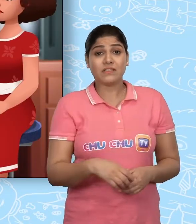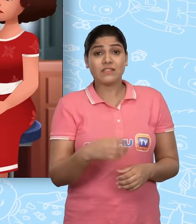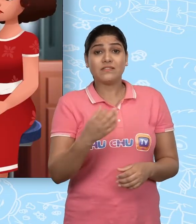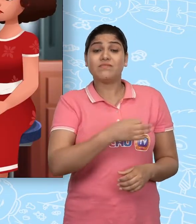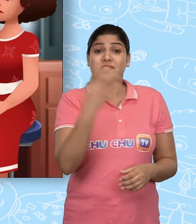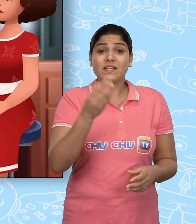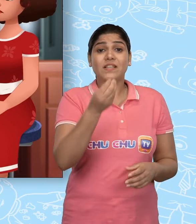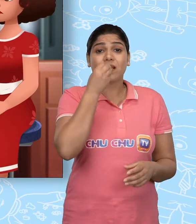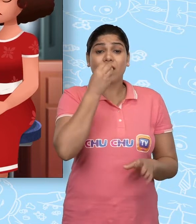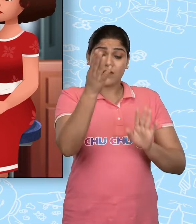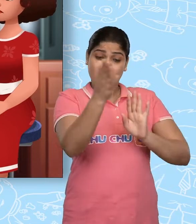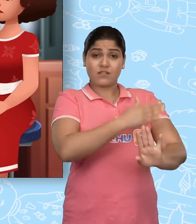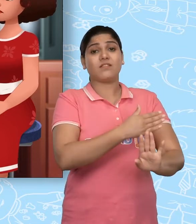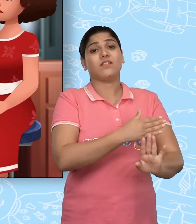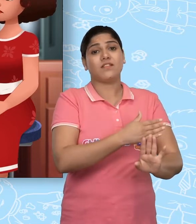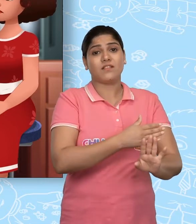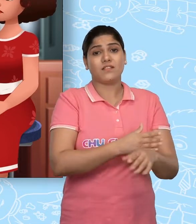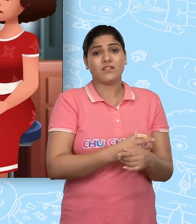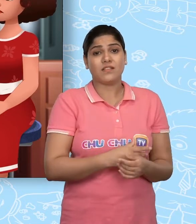ख़ास कर अपना ख़ाना ख़ाने से पहले